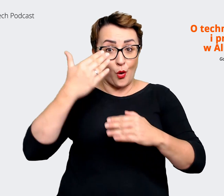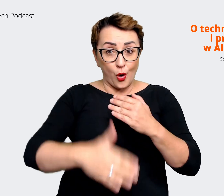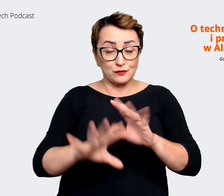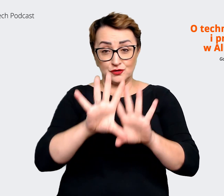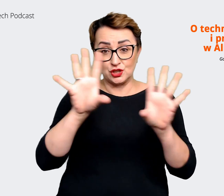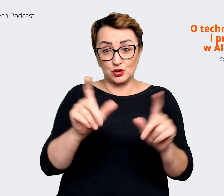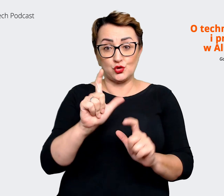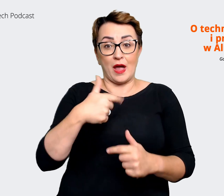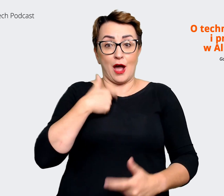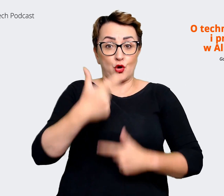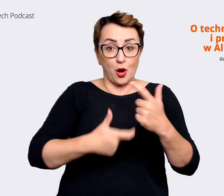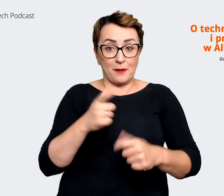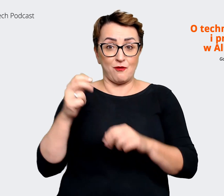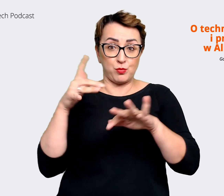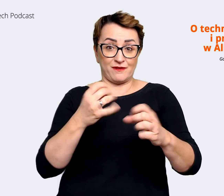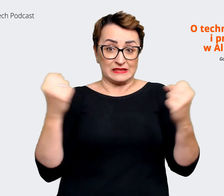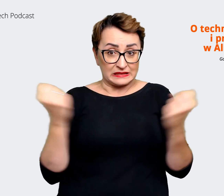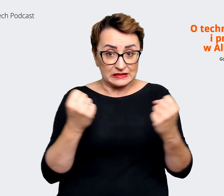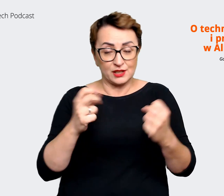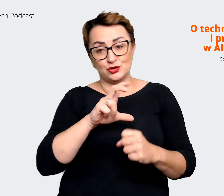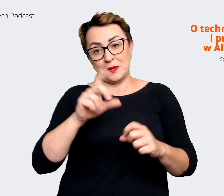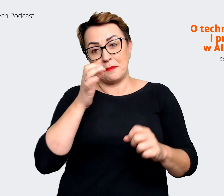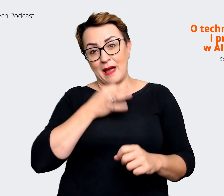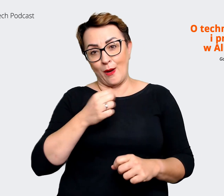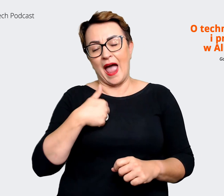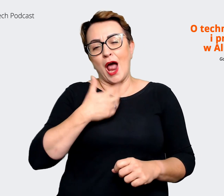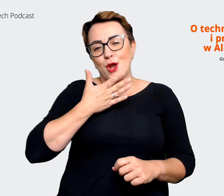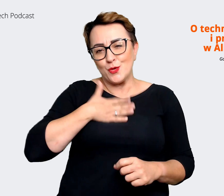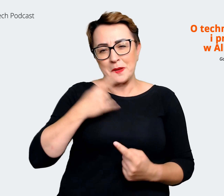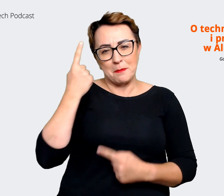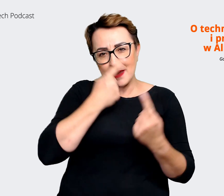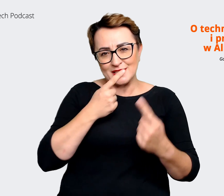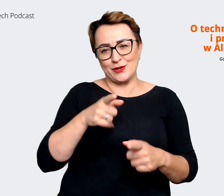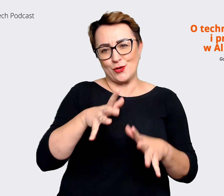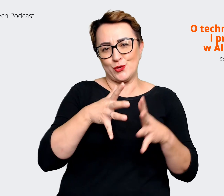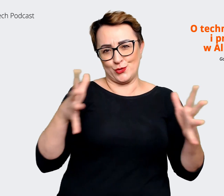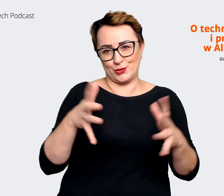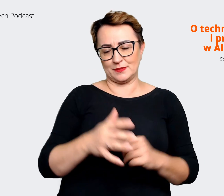czy mały wpływ. Lubię myśleć, że ma duży. Prowadzący: Chciałem Was teraz podpytać,